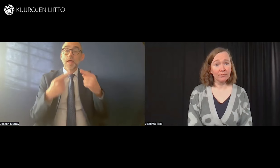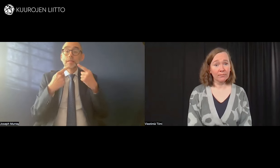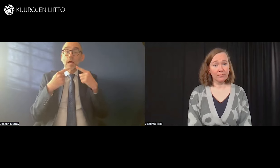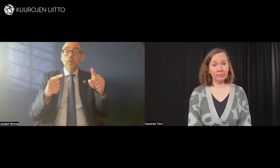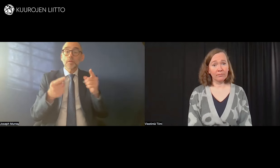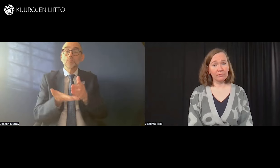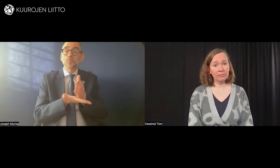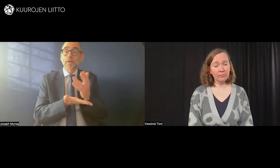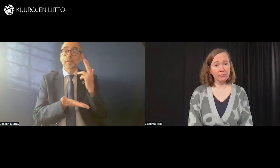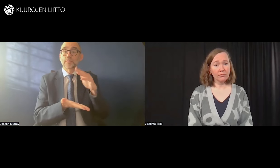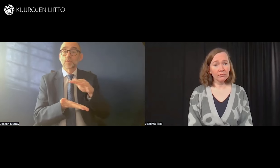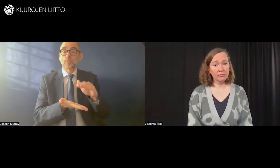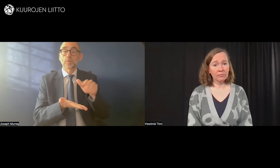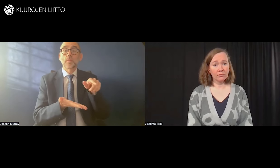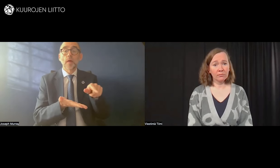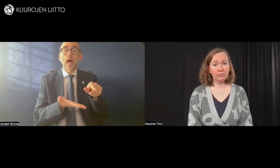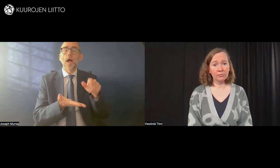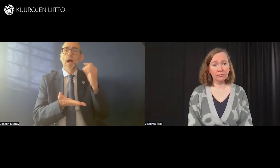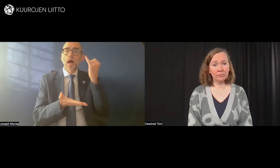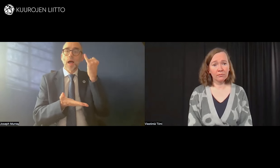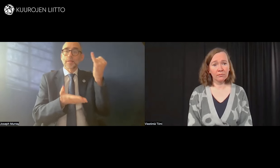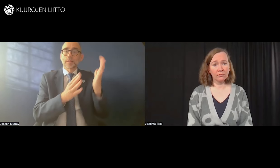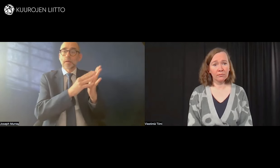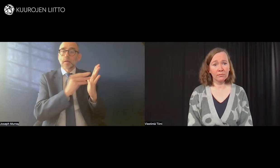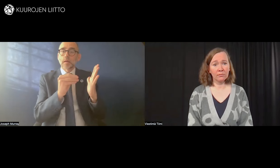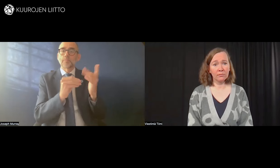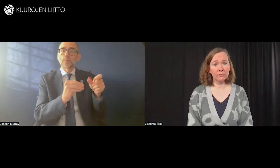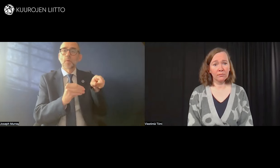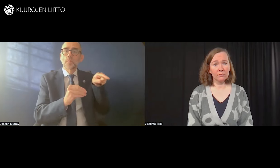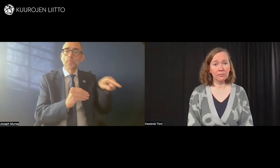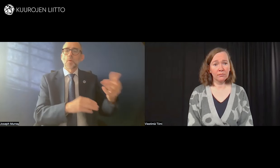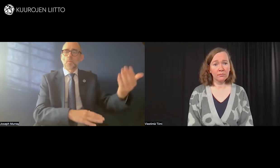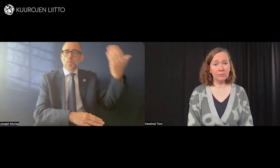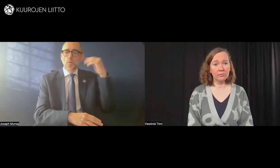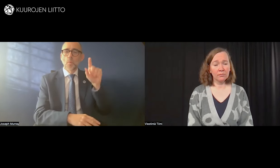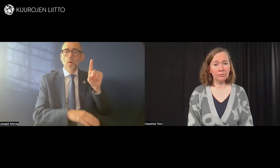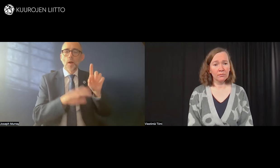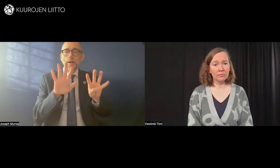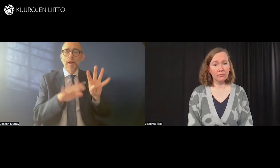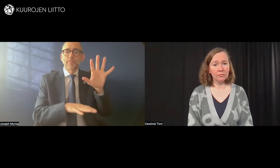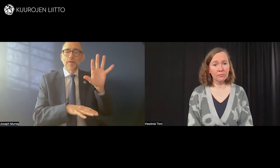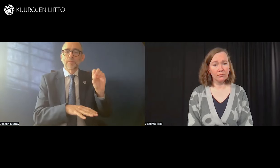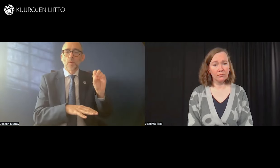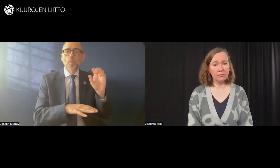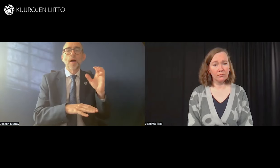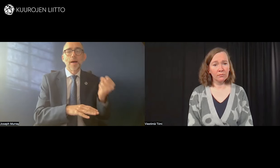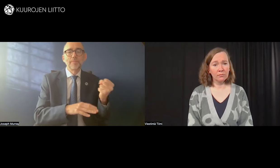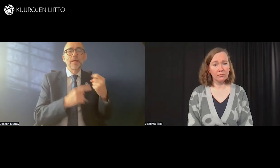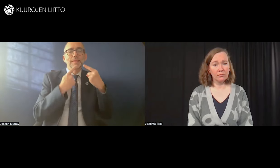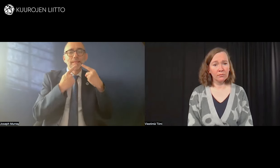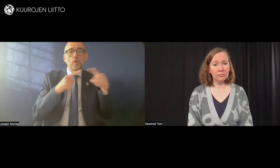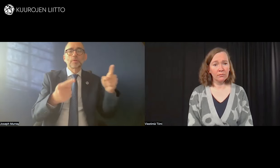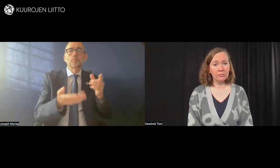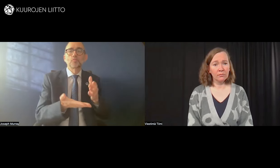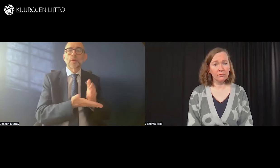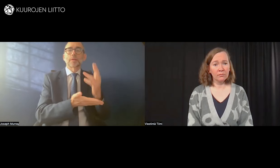Kuurojen lasten oikeuksien julistuksen idea tulee vuonna 1950 tehdystä julistuksesta -